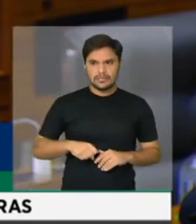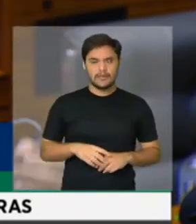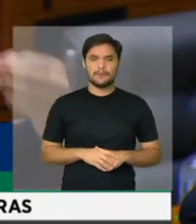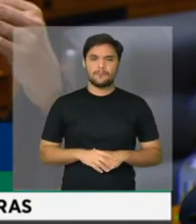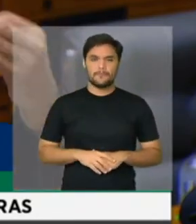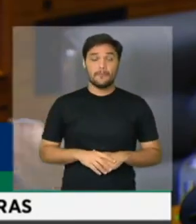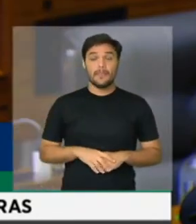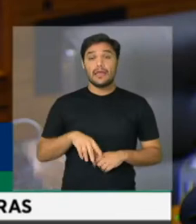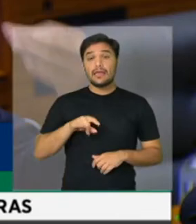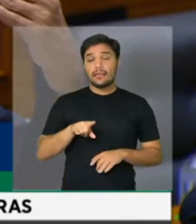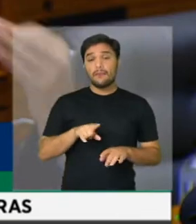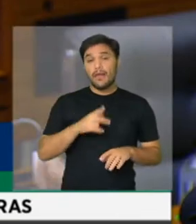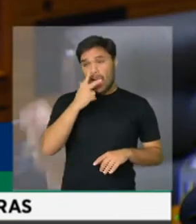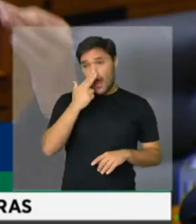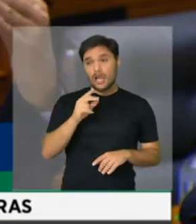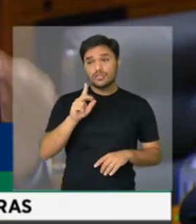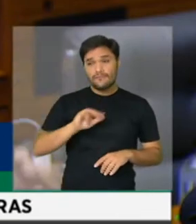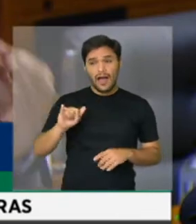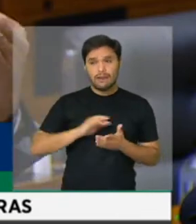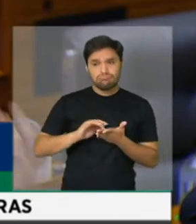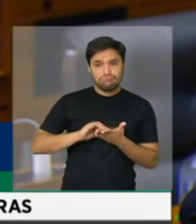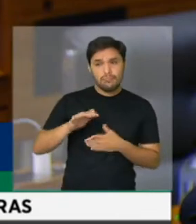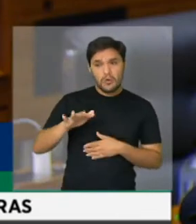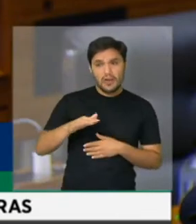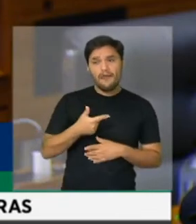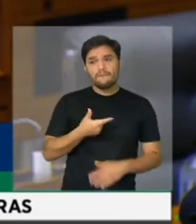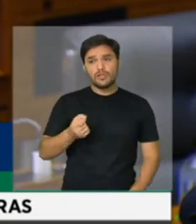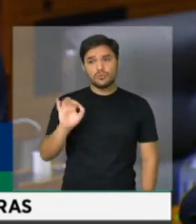COM TODAS AS LETRAS? SEJA NA MEDIDA PROVISÓRIA QUE VEIO DO GOVERNO BOLSONARO, SEJA NO